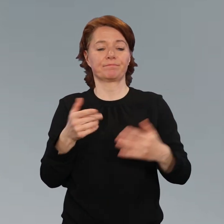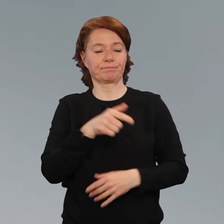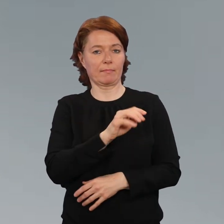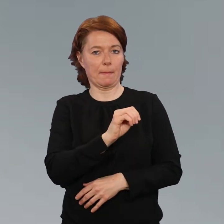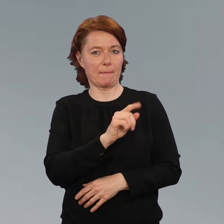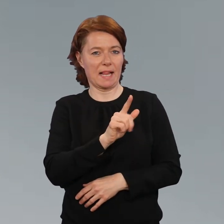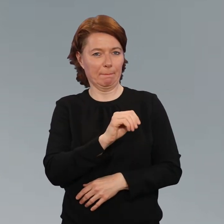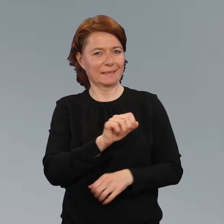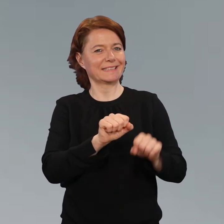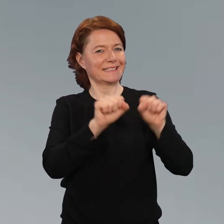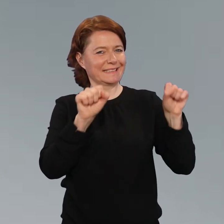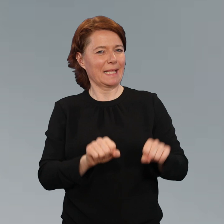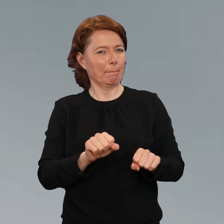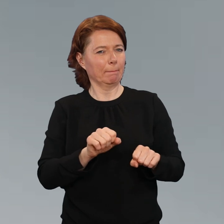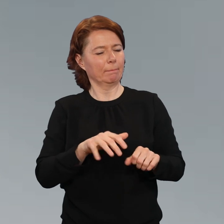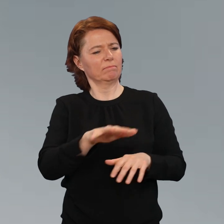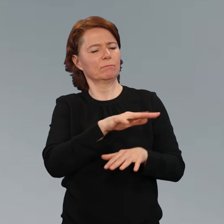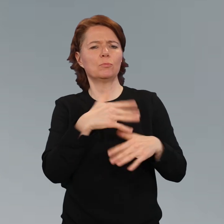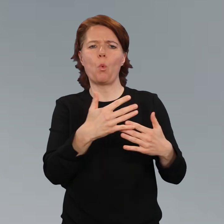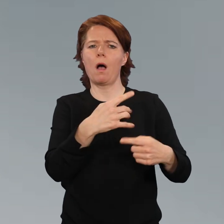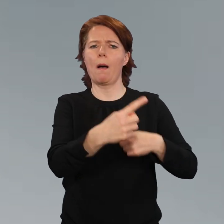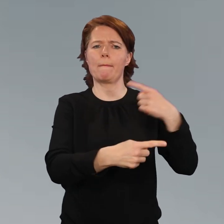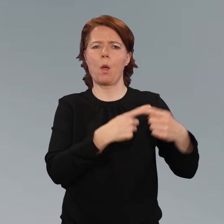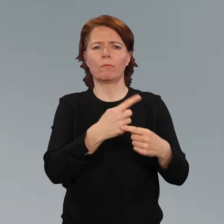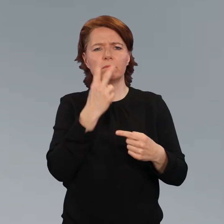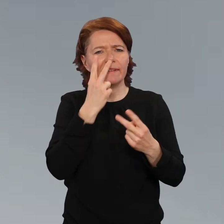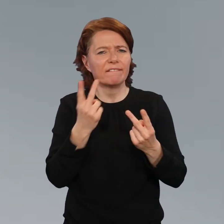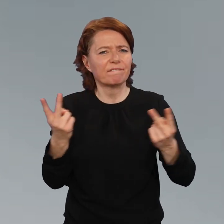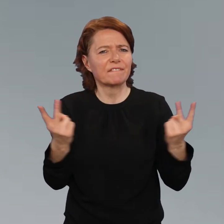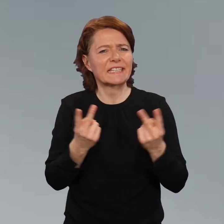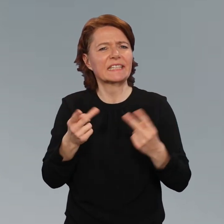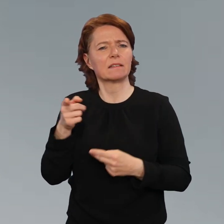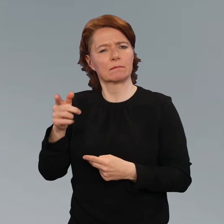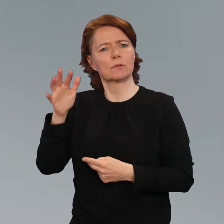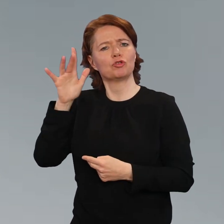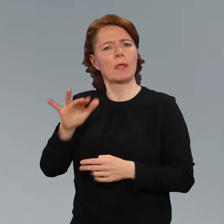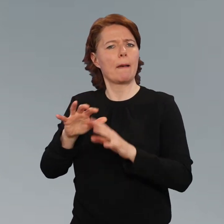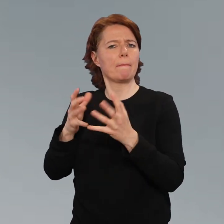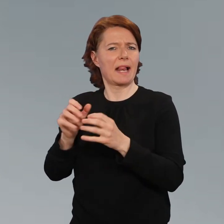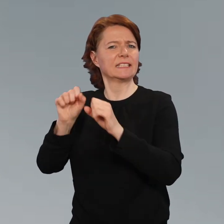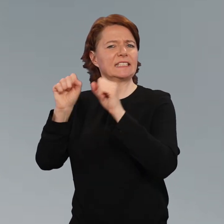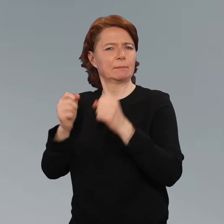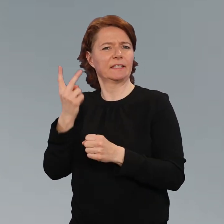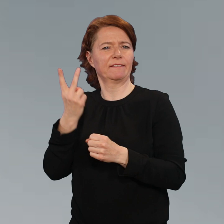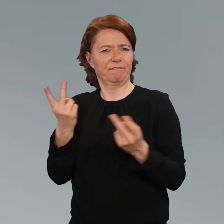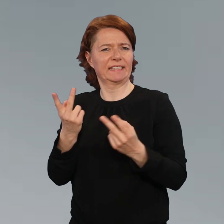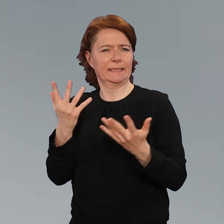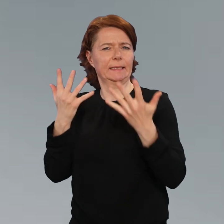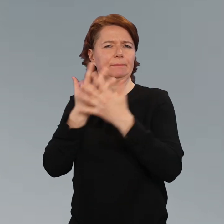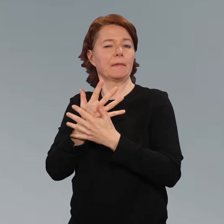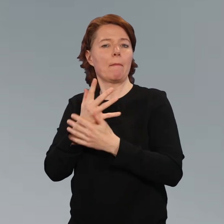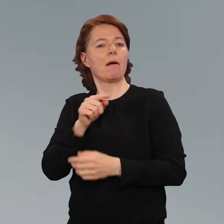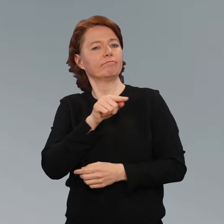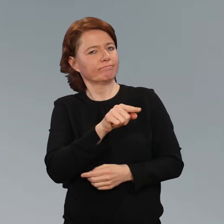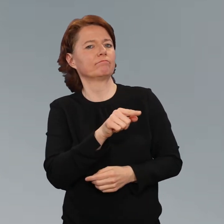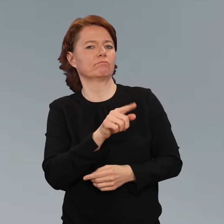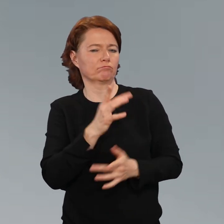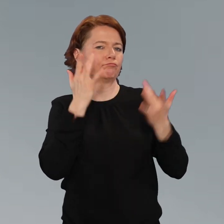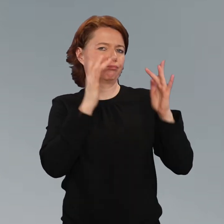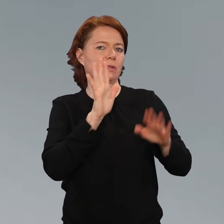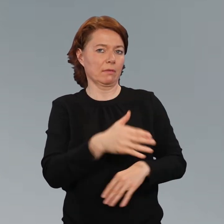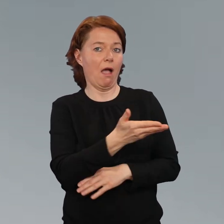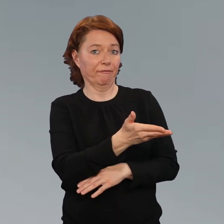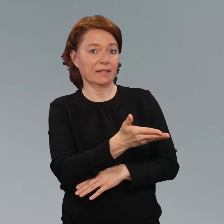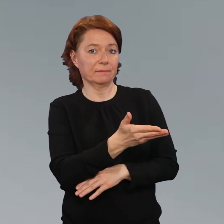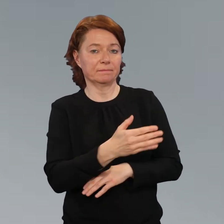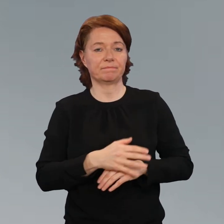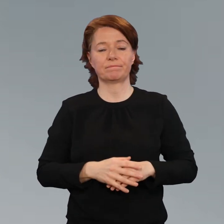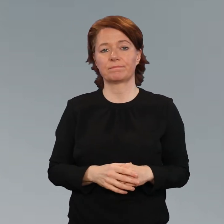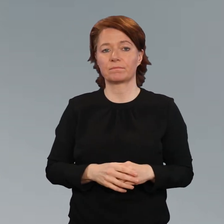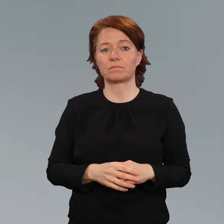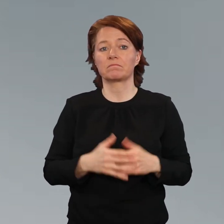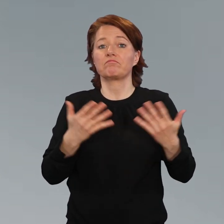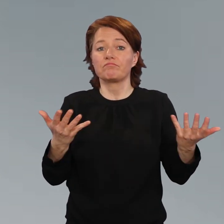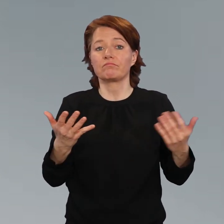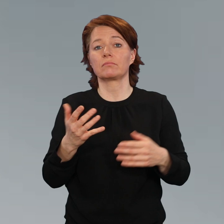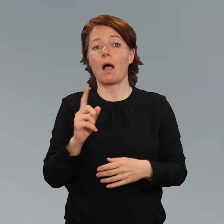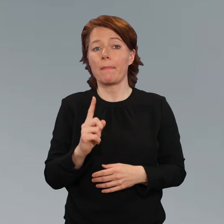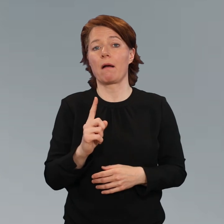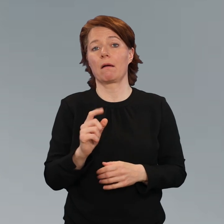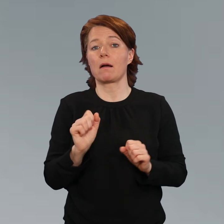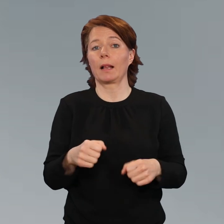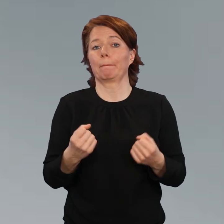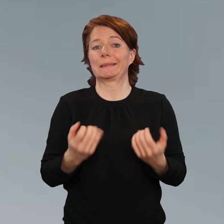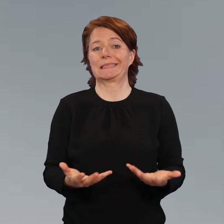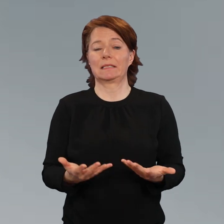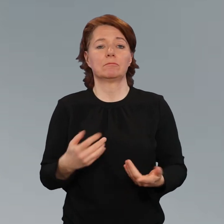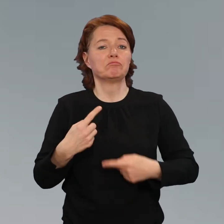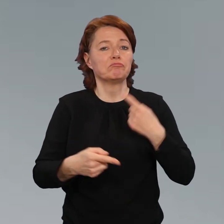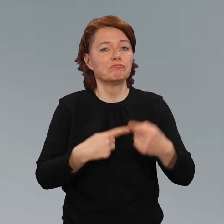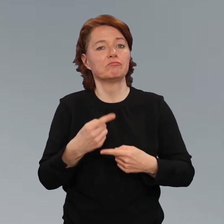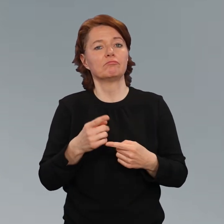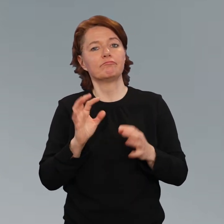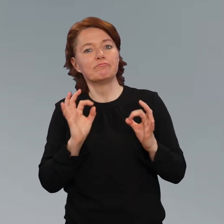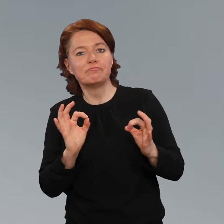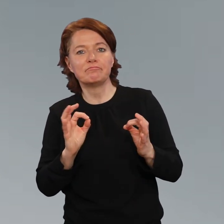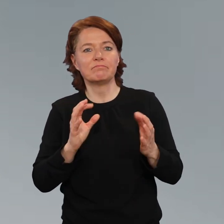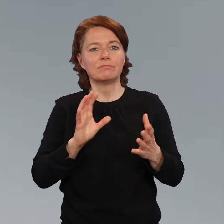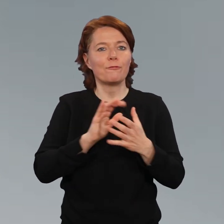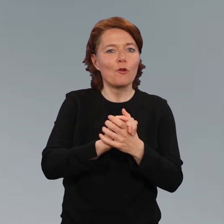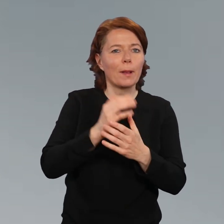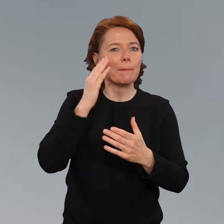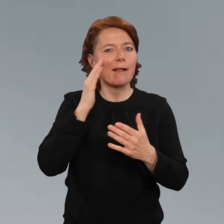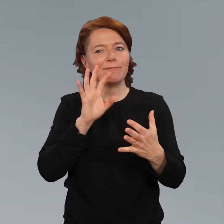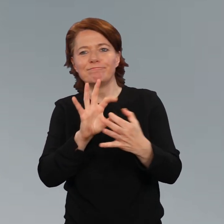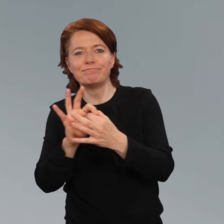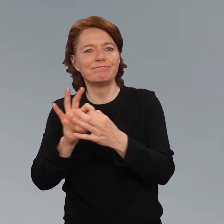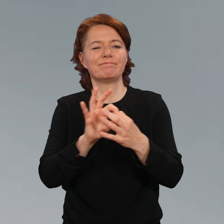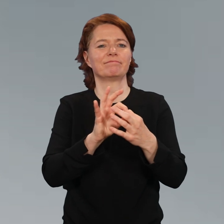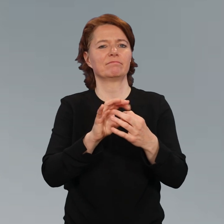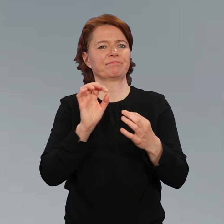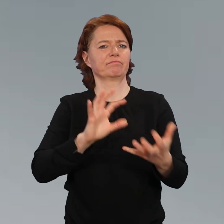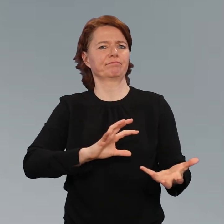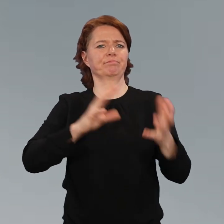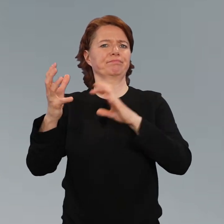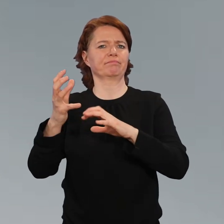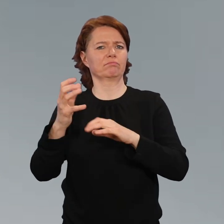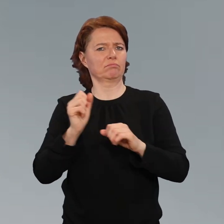MLM-Systeme ähneln zwar Schneeballsystemen, sind aber legal. Es kann jedoch grundsätzlich vorkommen, dass Freundschaften